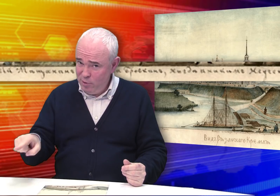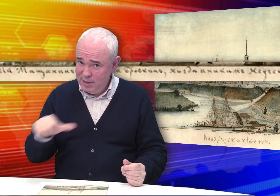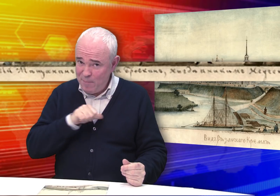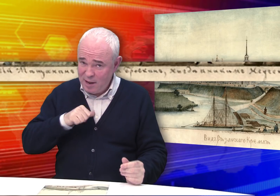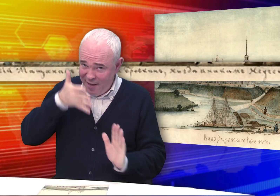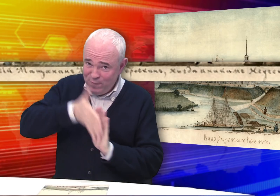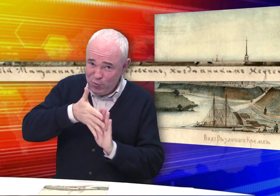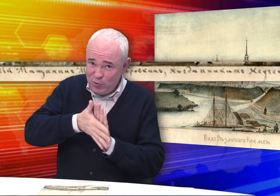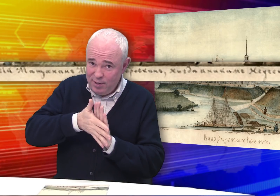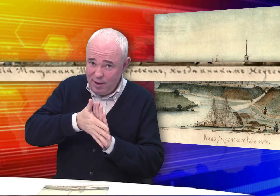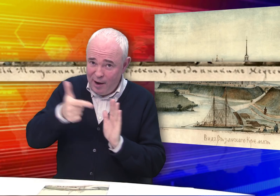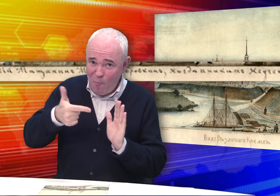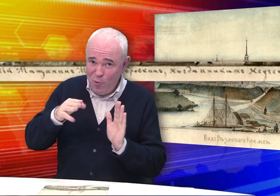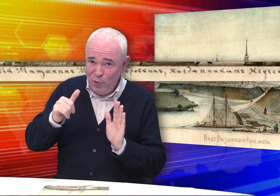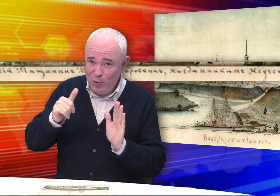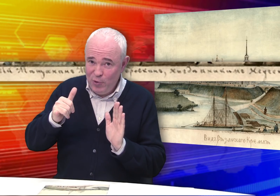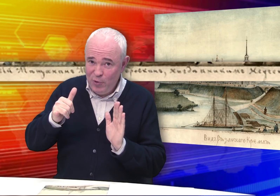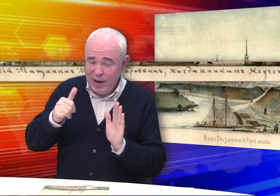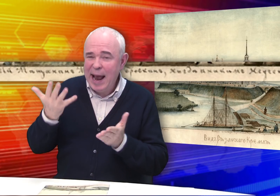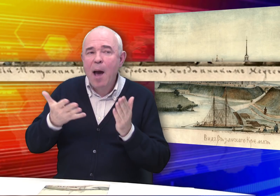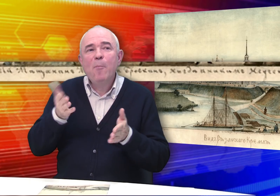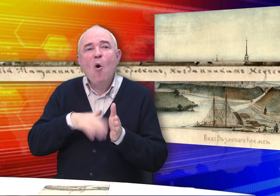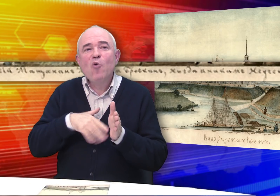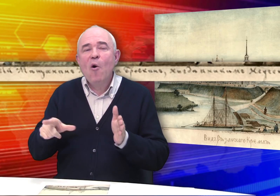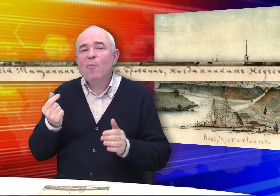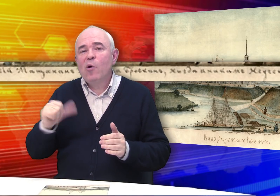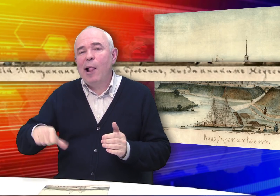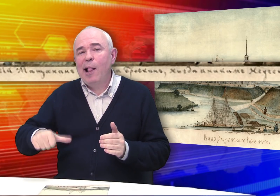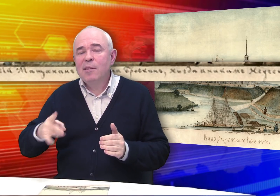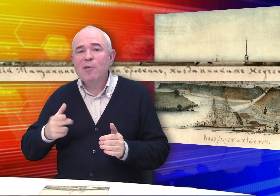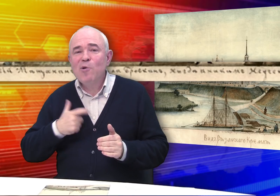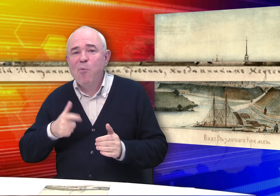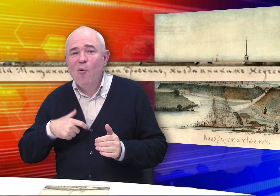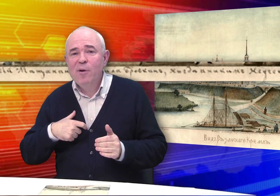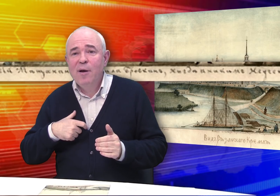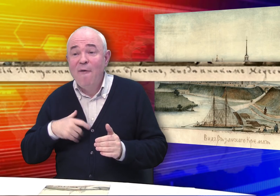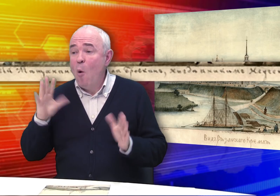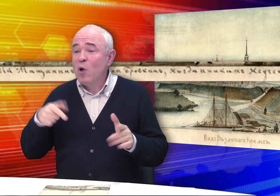Что-то неожиданное. Он сам освоил грамоту? Или он иронизирует над собой?